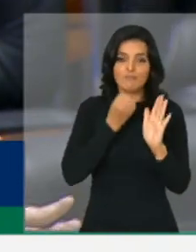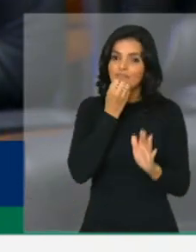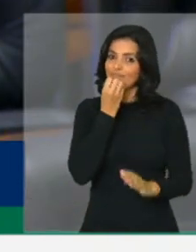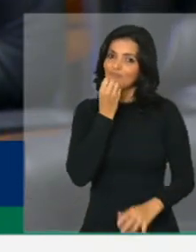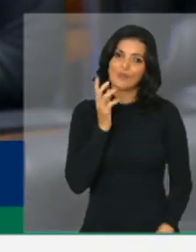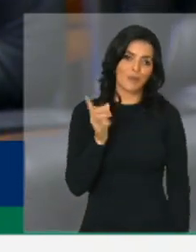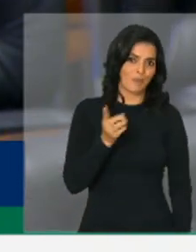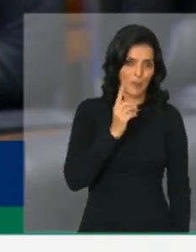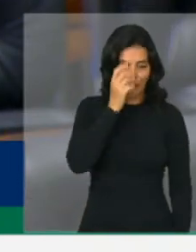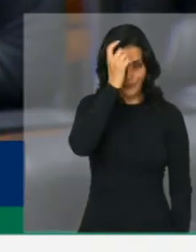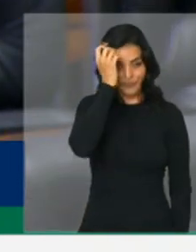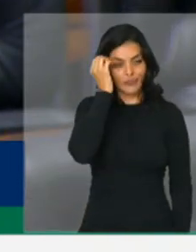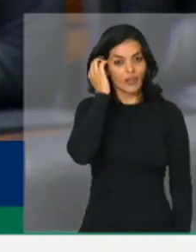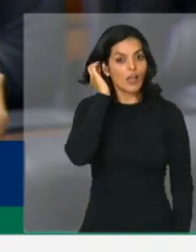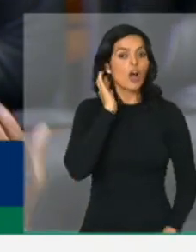GENTE JUSTAMENTE ENTENDE ISSO COMO UM DESINVESTIMENTO EM